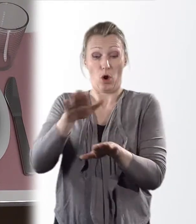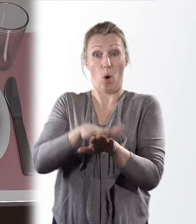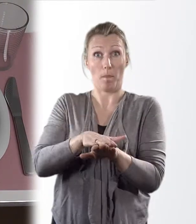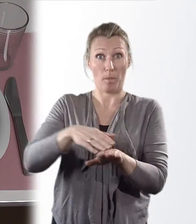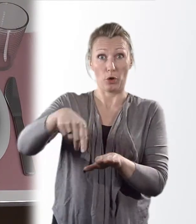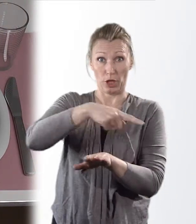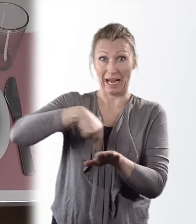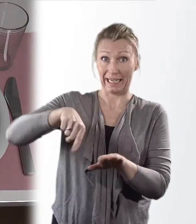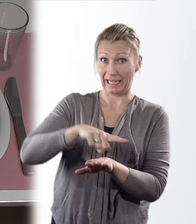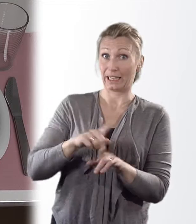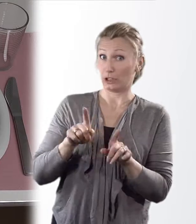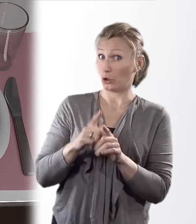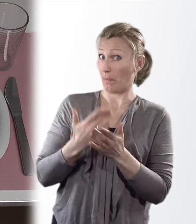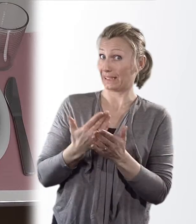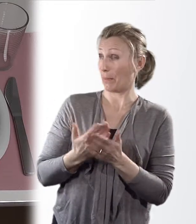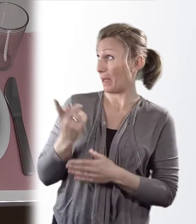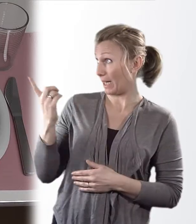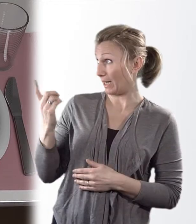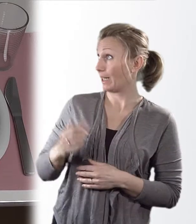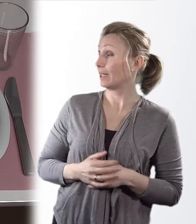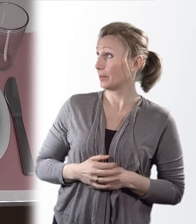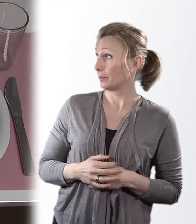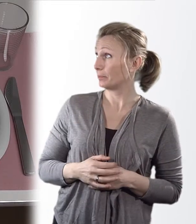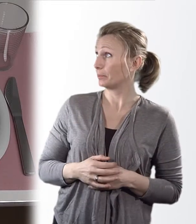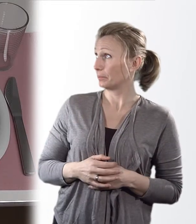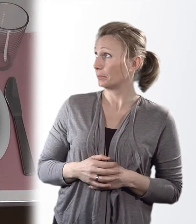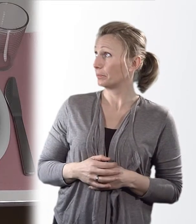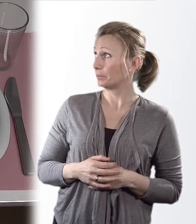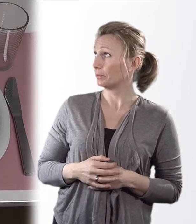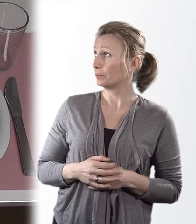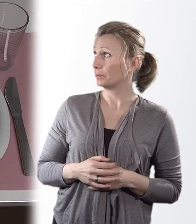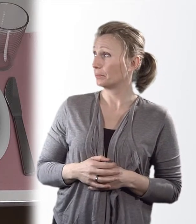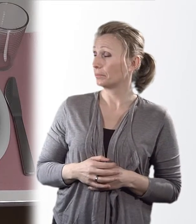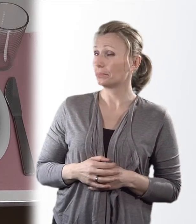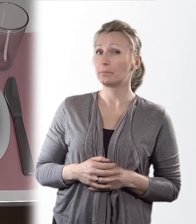Den kan også ligge oppå tallerkenen som her.